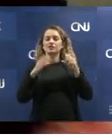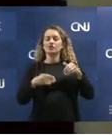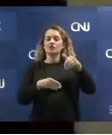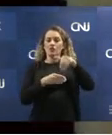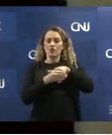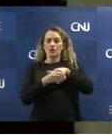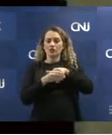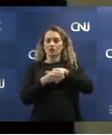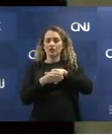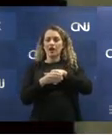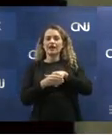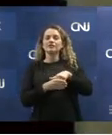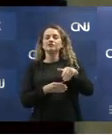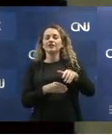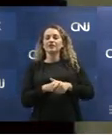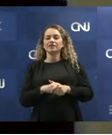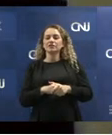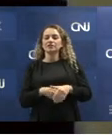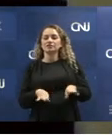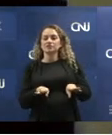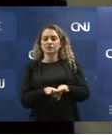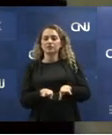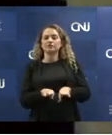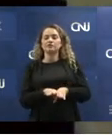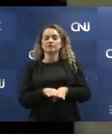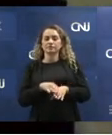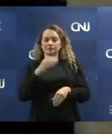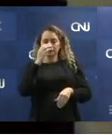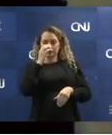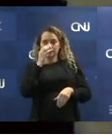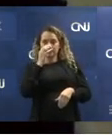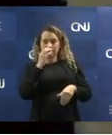por sete desembargadores, ou seja, não foi um voto isolado.